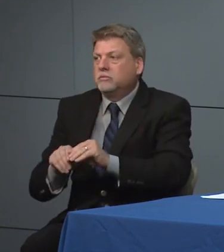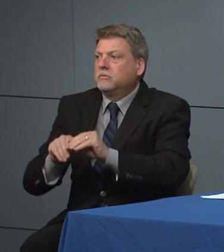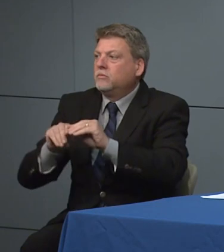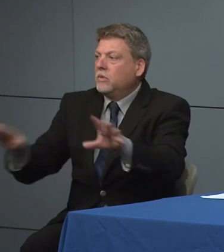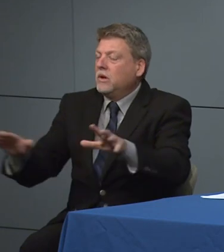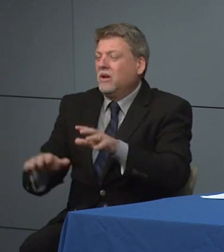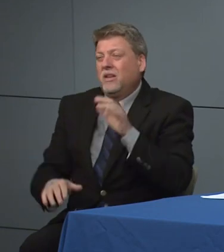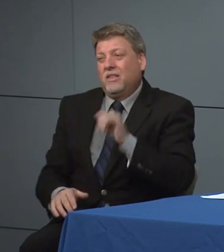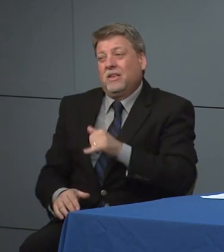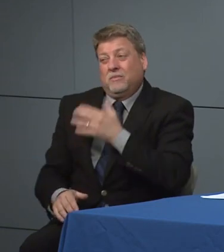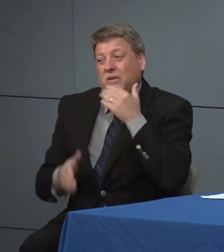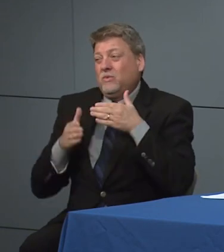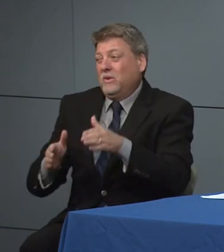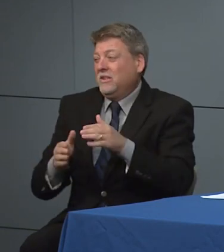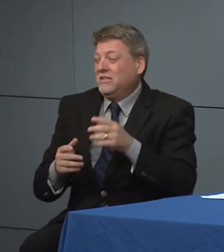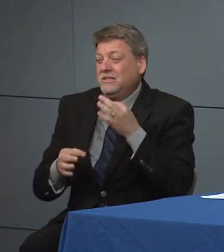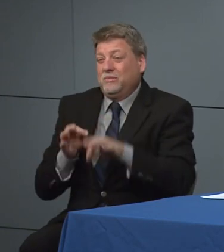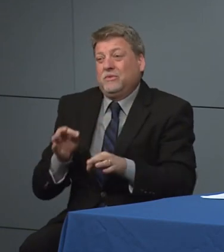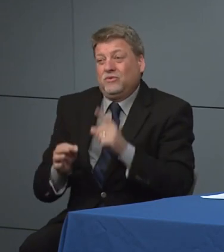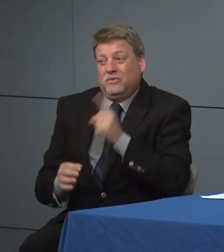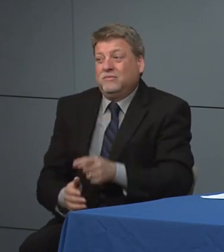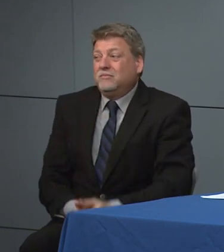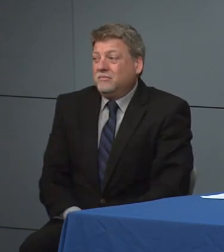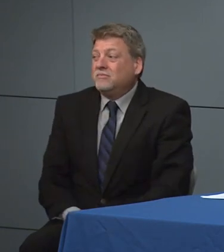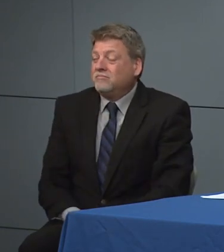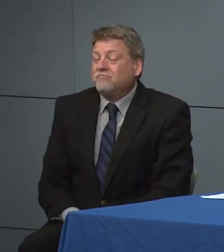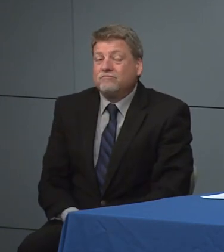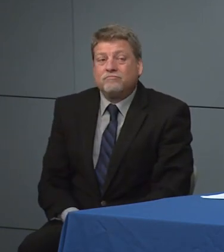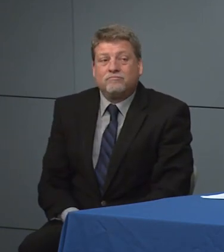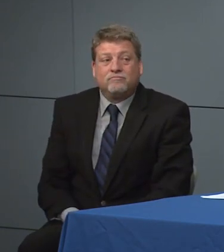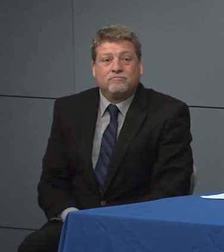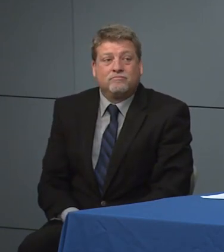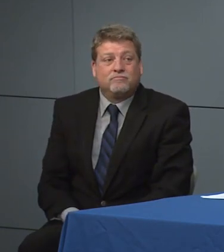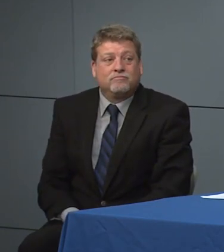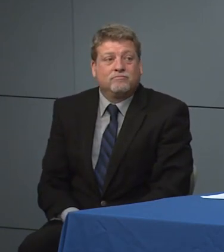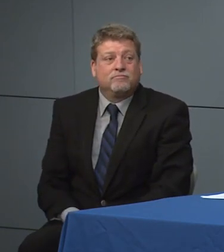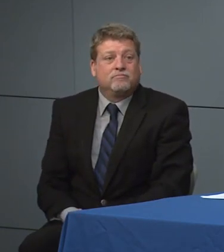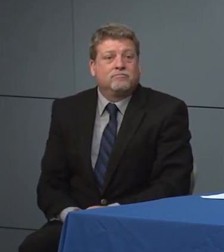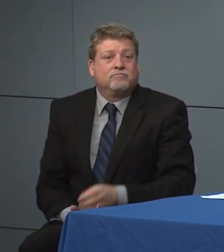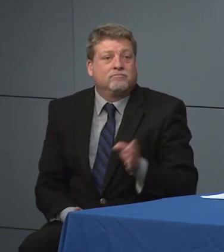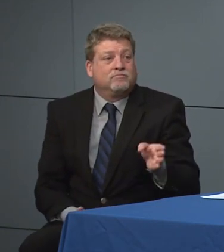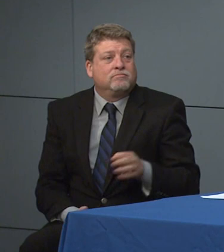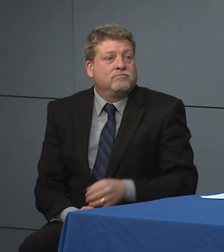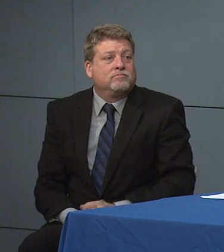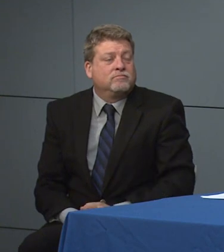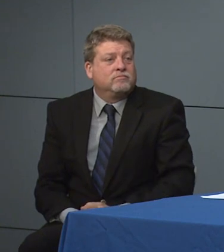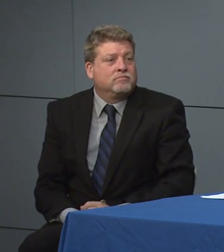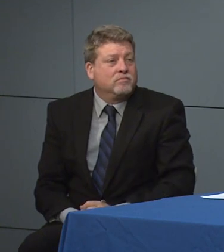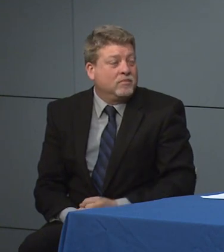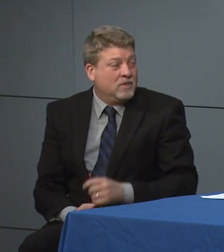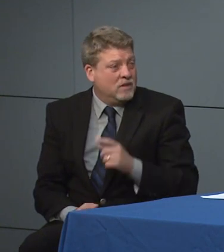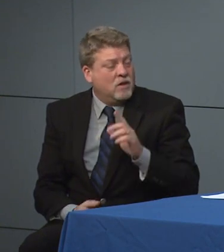común realmente pueden hacer una diferencia y sus lo que las personas pueden hacer para protegerse.